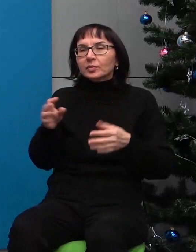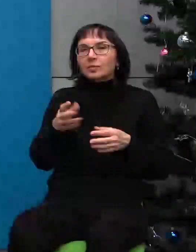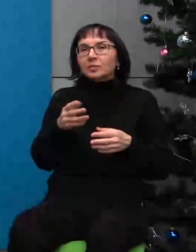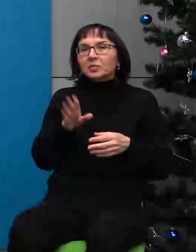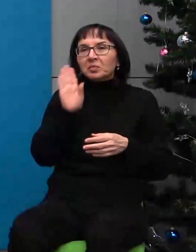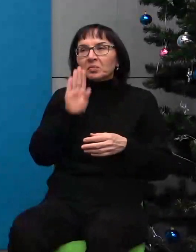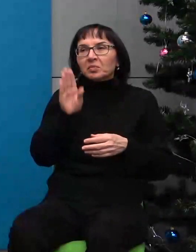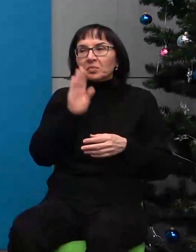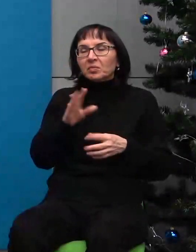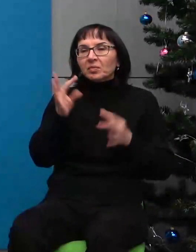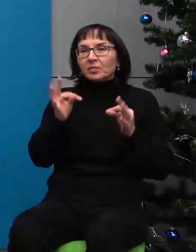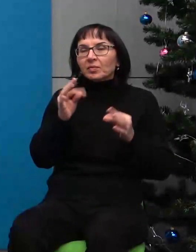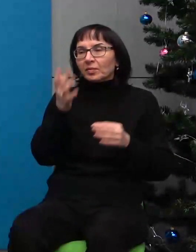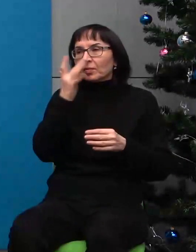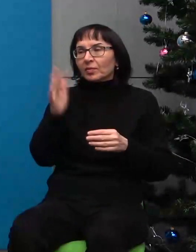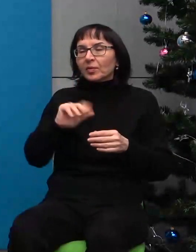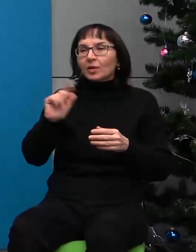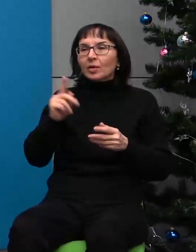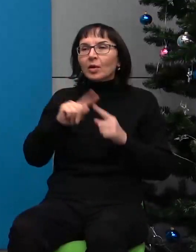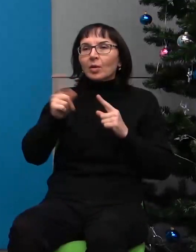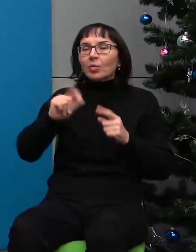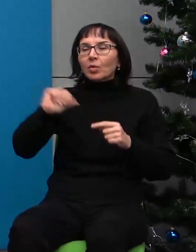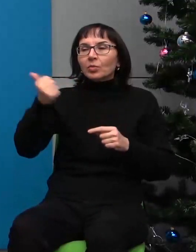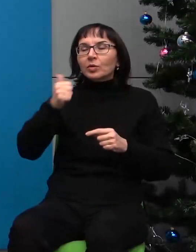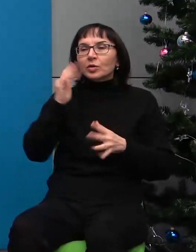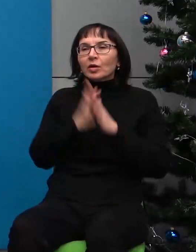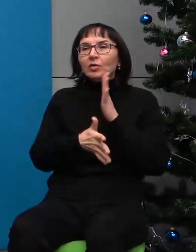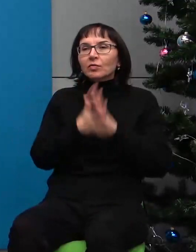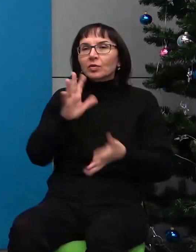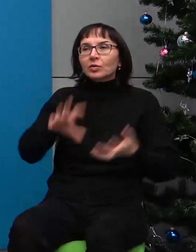po pierwszej wojnie światowej. I to była właśnie ta opowieść.